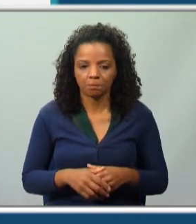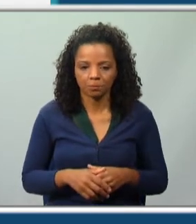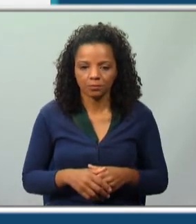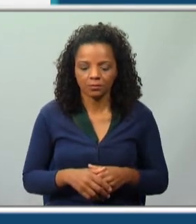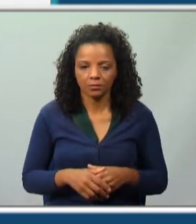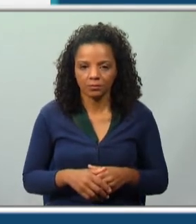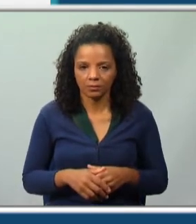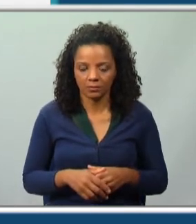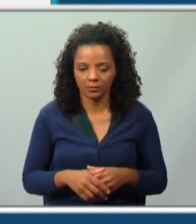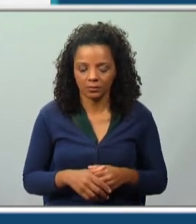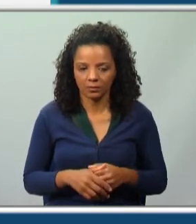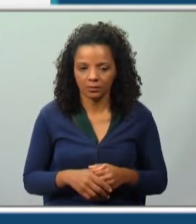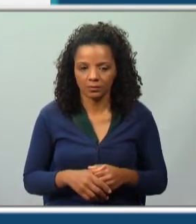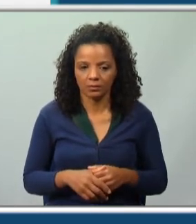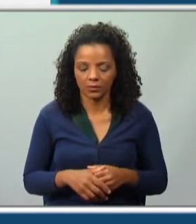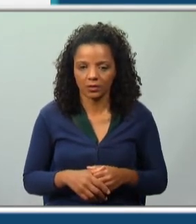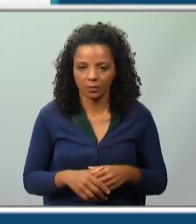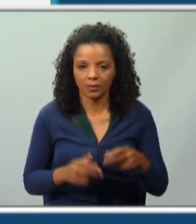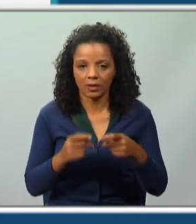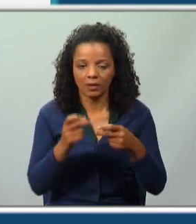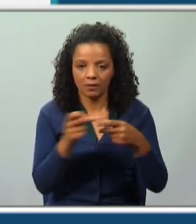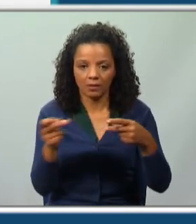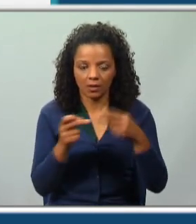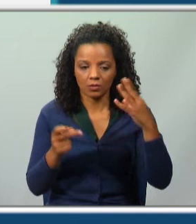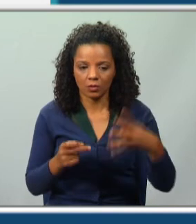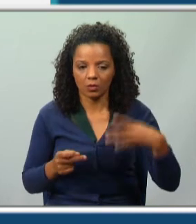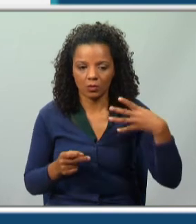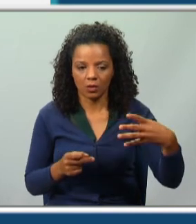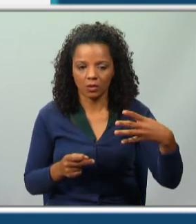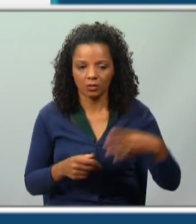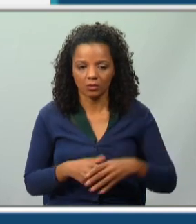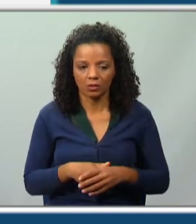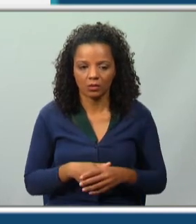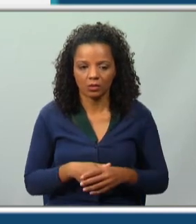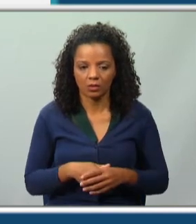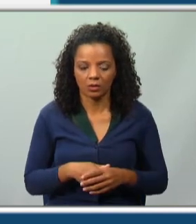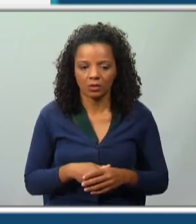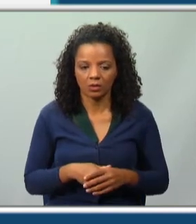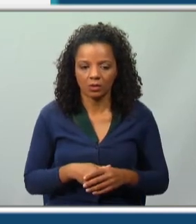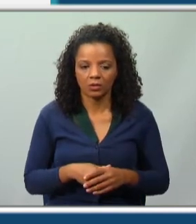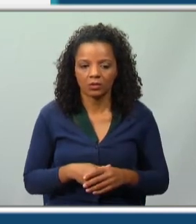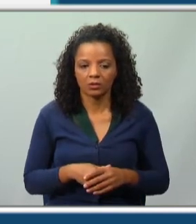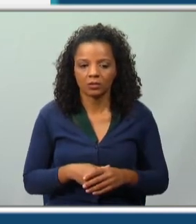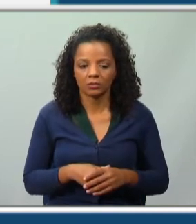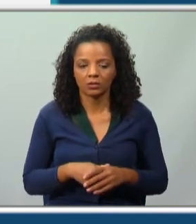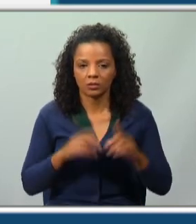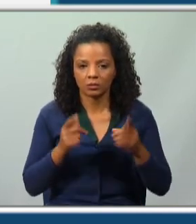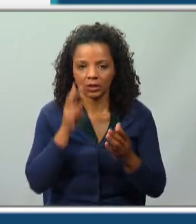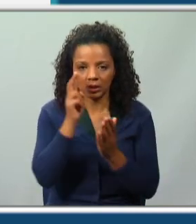apresentarmos aqui quatro prazos eu vou começar a ler de cima para baixo 我們在這裡提出四個截止日期我會從上到下開始閱讀